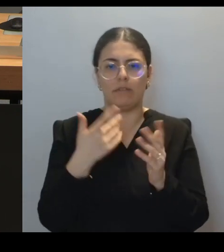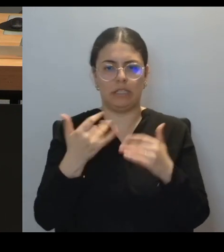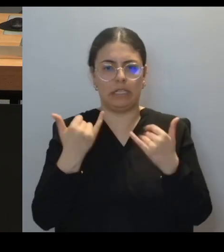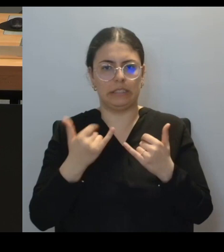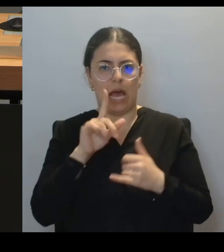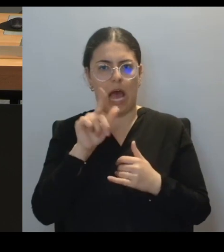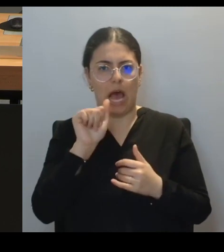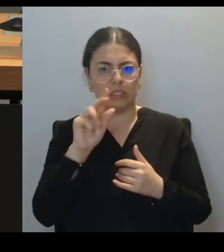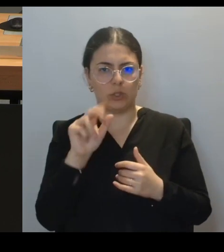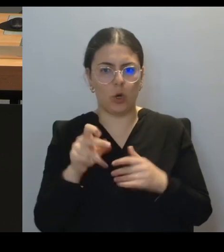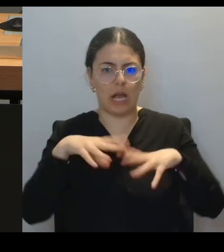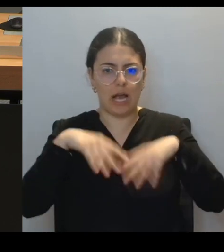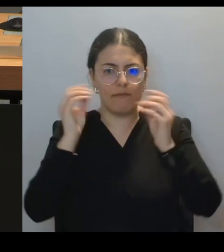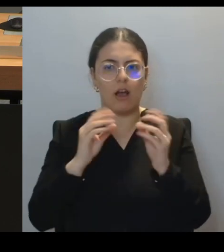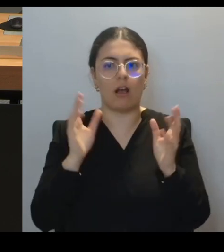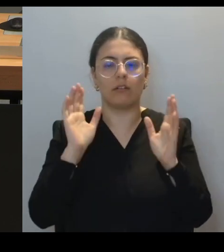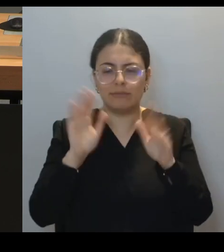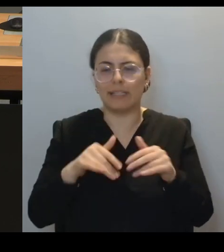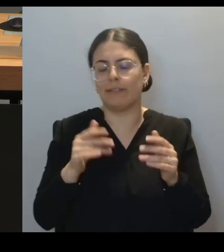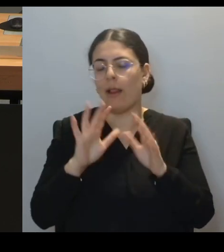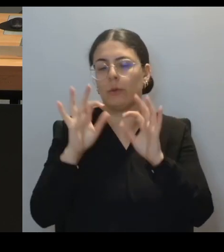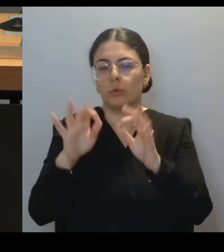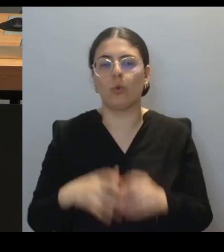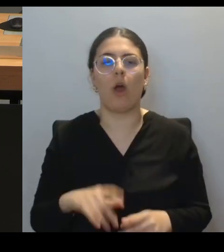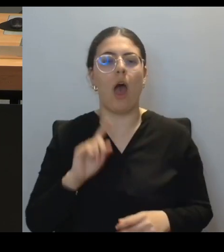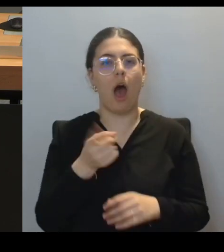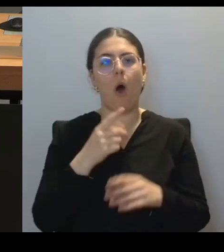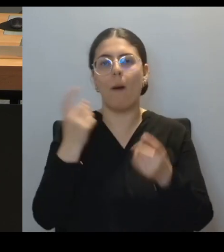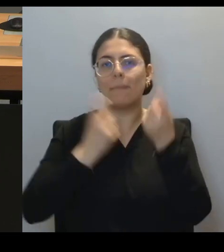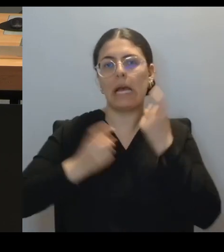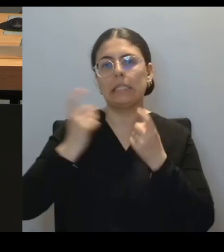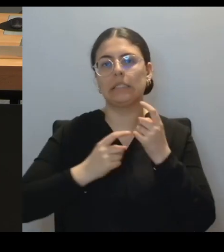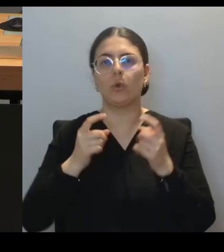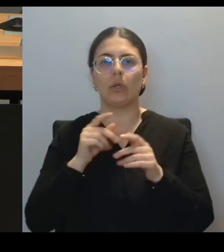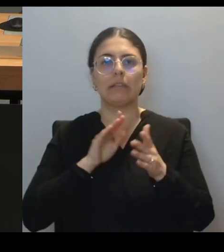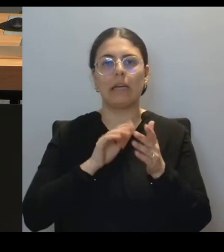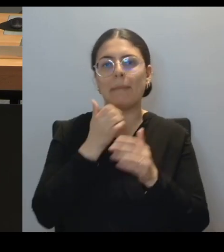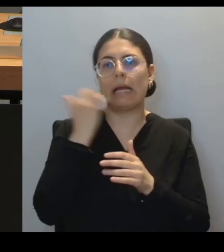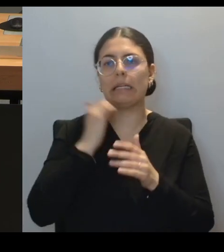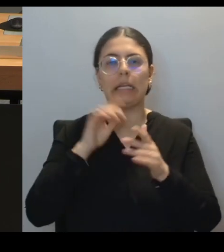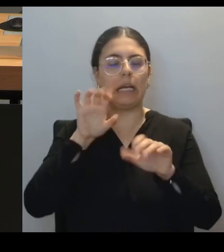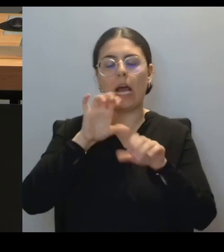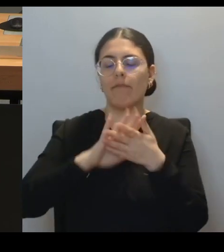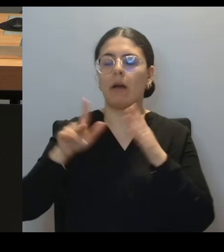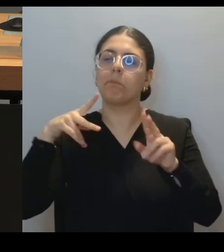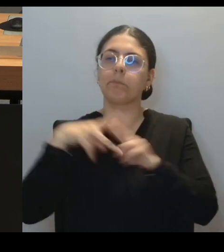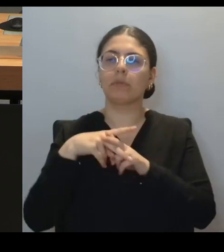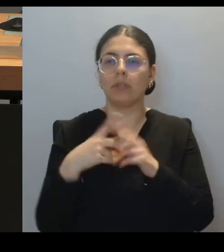leben wieder im Land der Glückseligen Damit ist es nicht getan, meine Damen und Herren. So einfach ist es eben nicht.